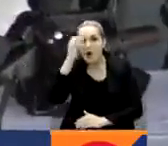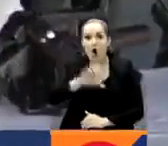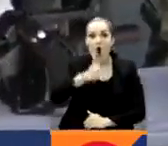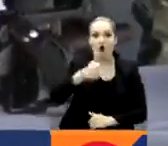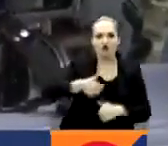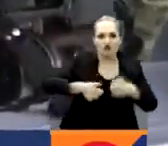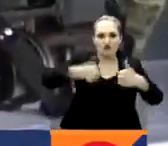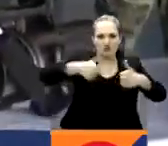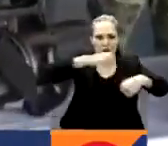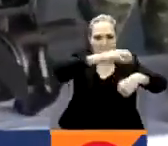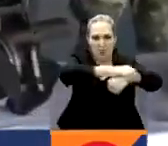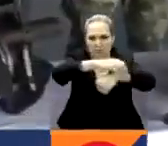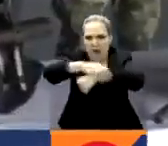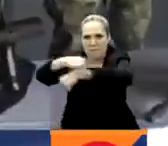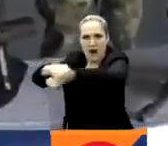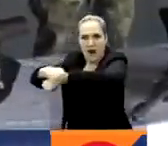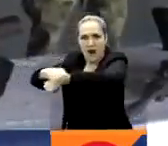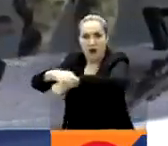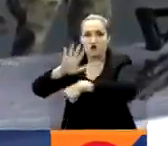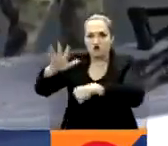HECHOS. INVESTIGACIONES PLAN PISTOLA SE INICIA LUEGO DE L